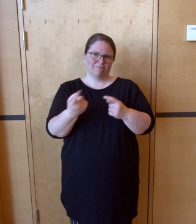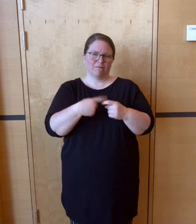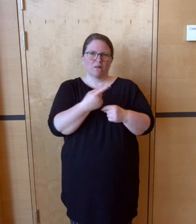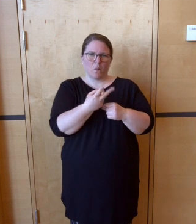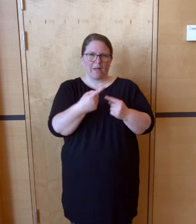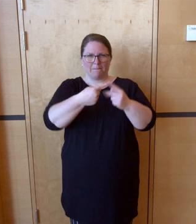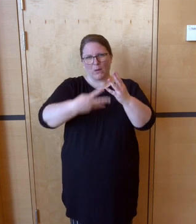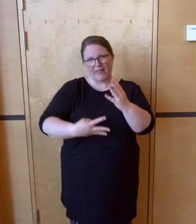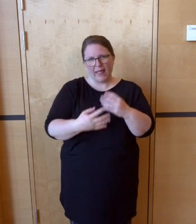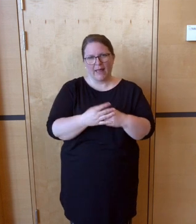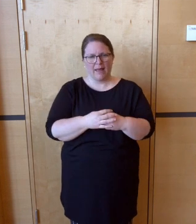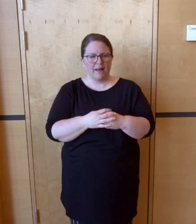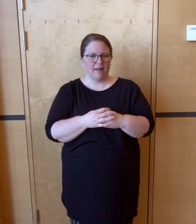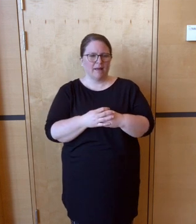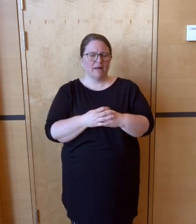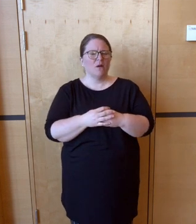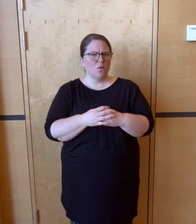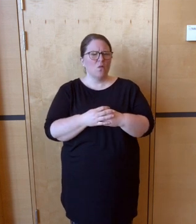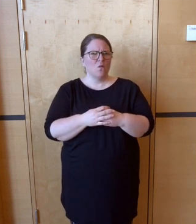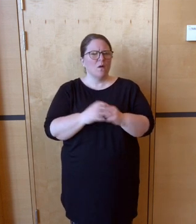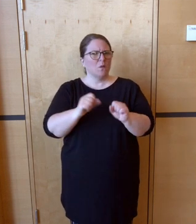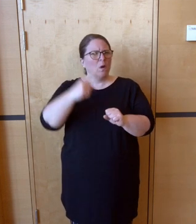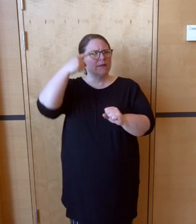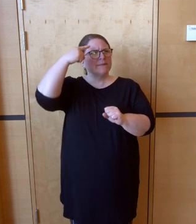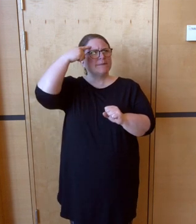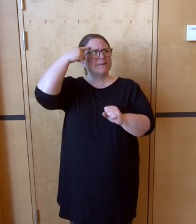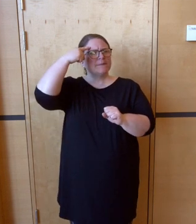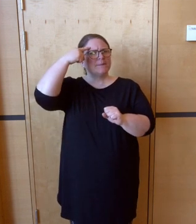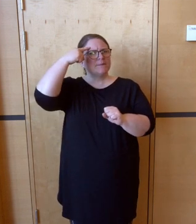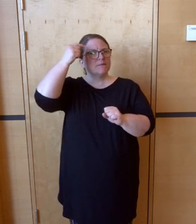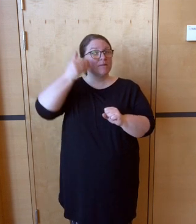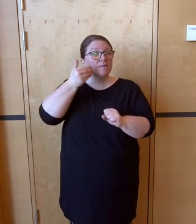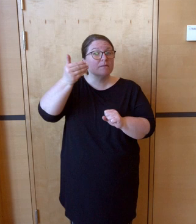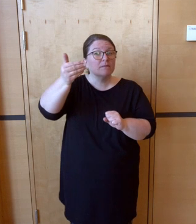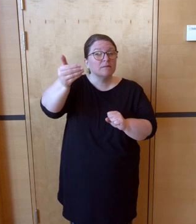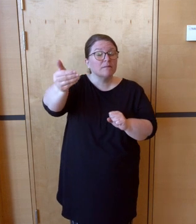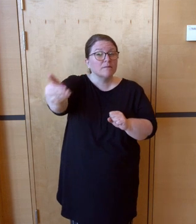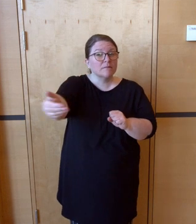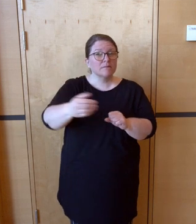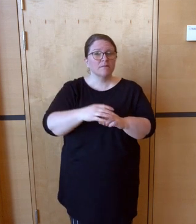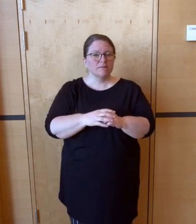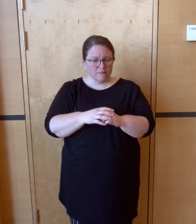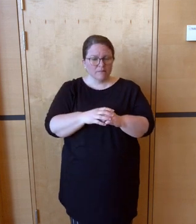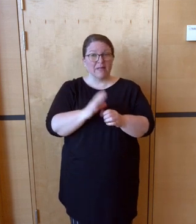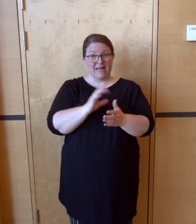Att man ska ha dig långsiktigt att det här Man räknar in skatteintäkter framöver med ökad befolkning Tillväxt